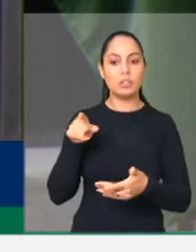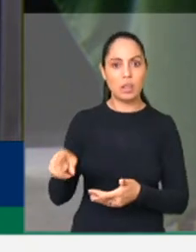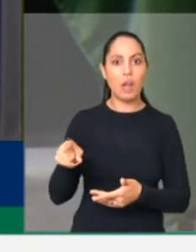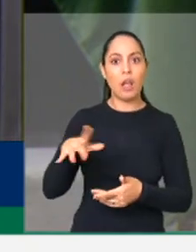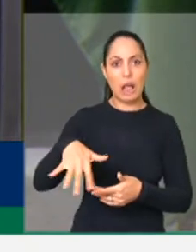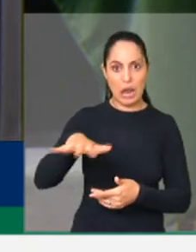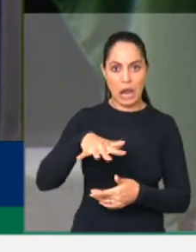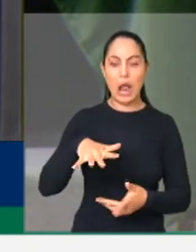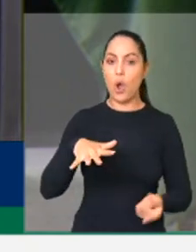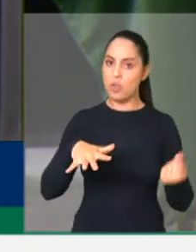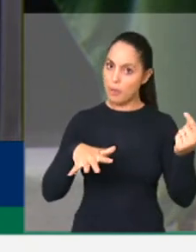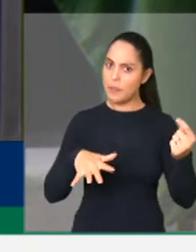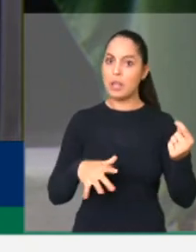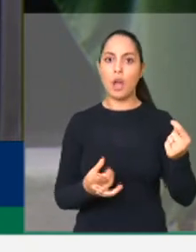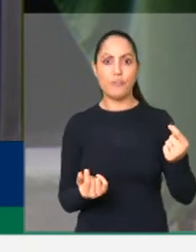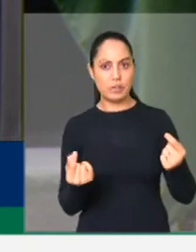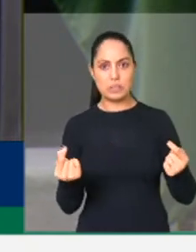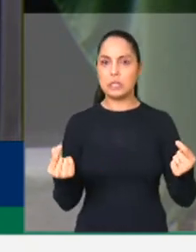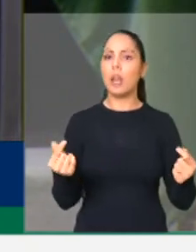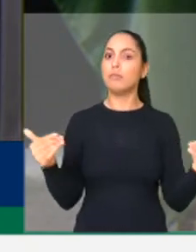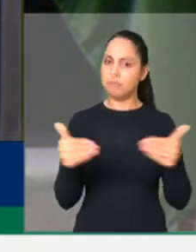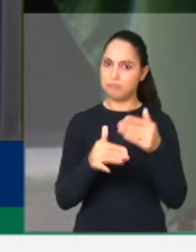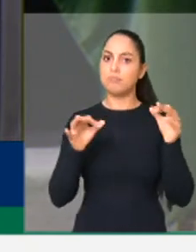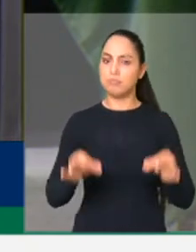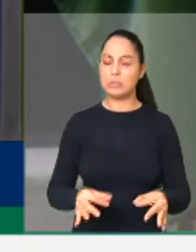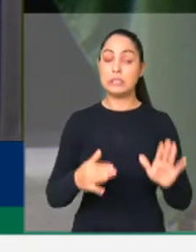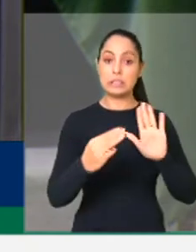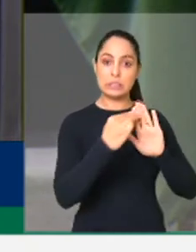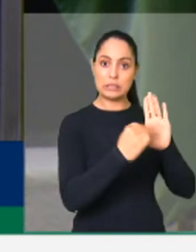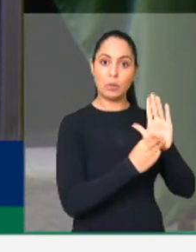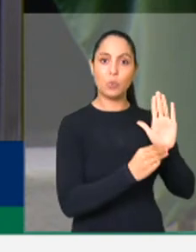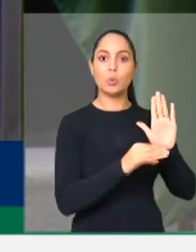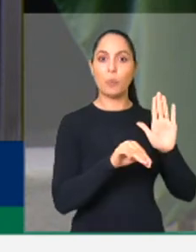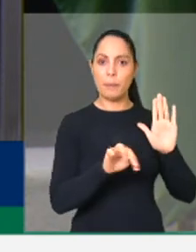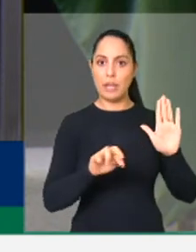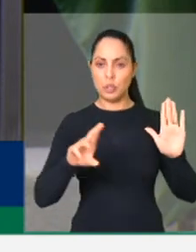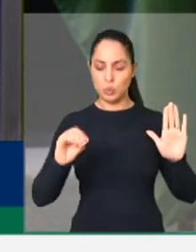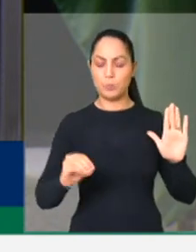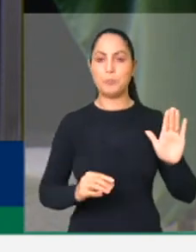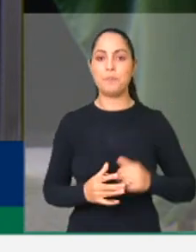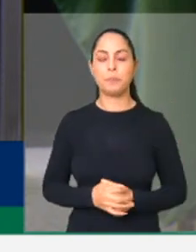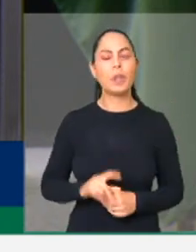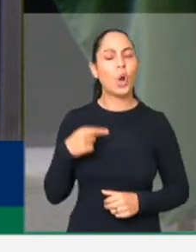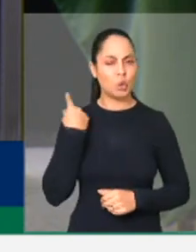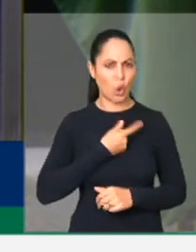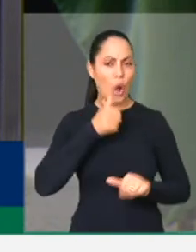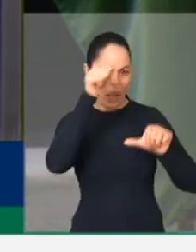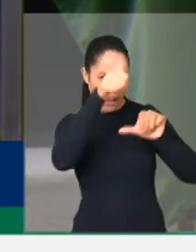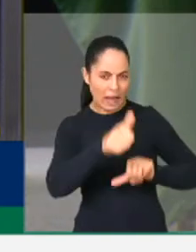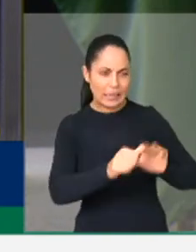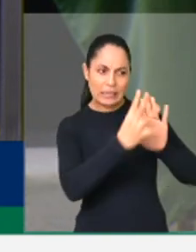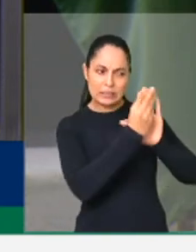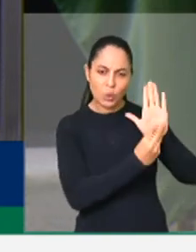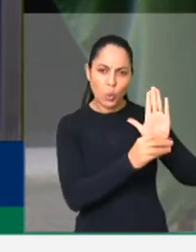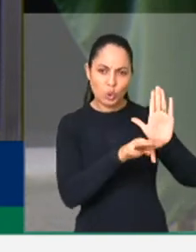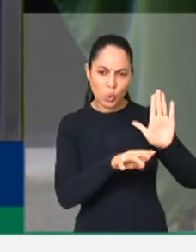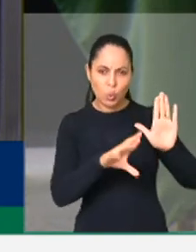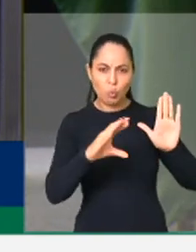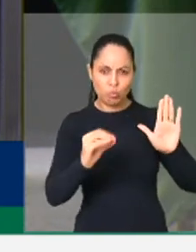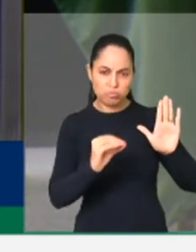INSTITUTOS DE QUITAÇÃO E DA RENEGOCIAÇÃO NOS TERMOS NA MEDIDA PROVISÓRIA. NO ENTANTO PARA QUE O PROGRAMA DE RECUPERAÇÃO DESSES CRÉDITOS